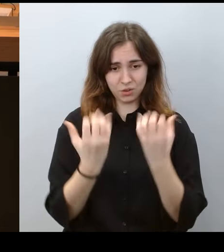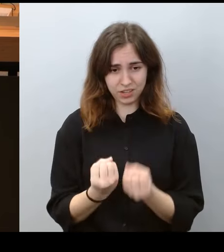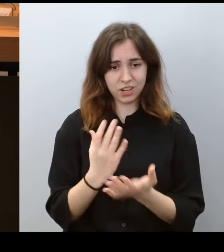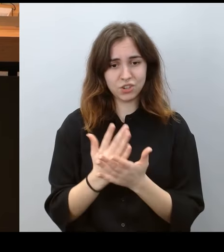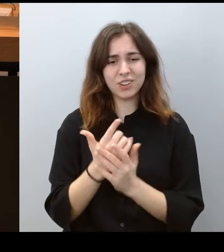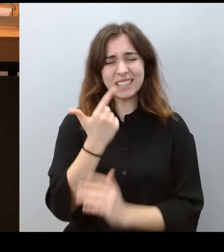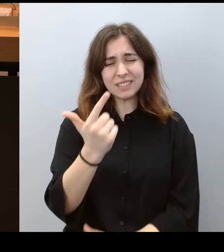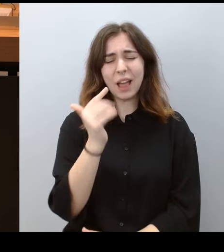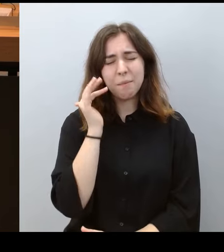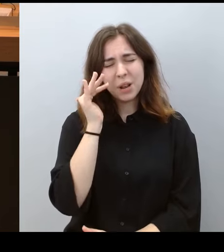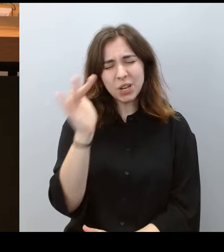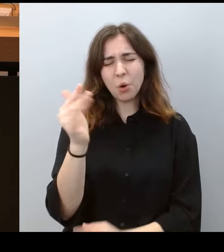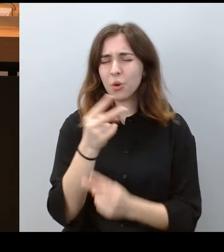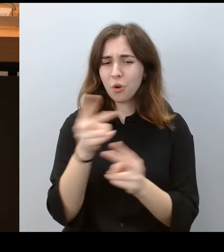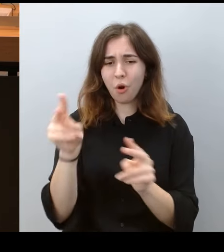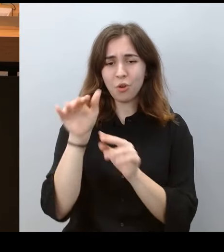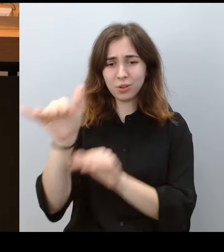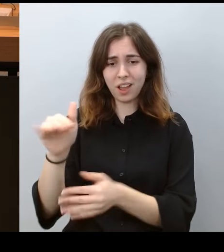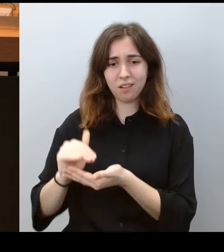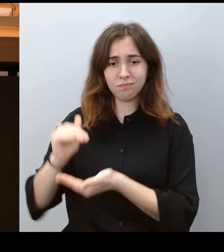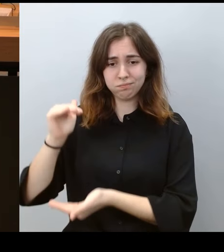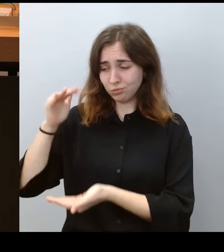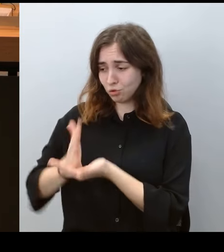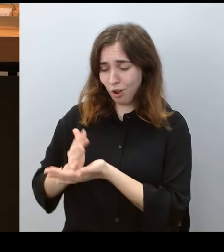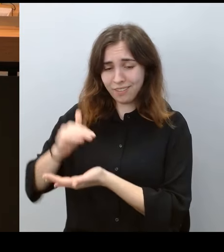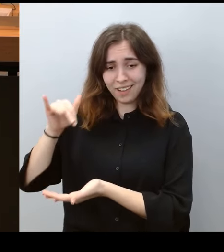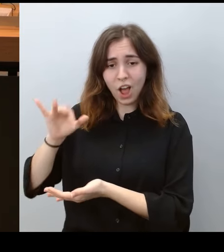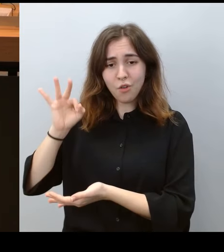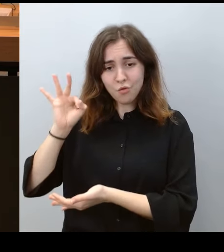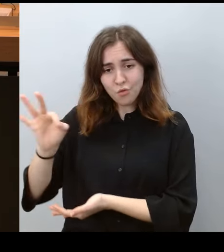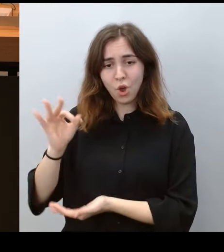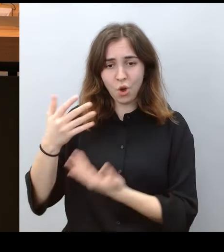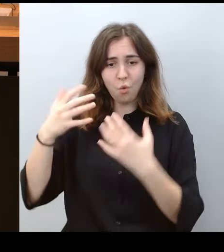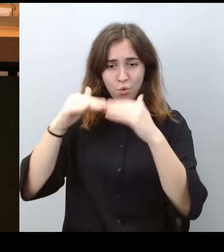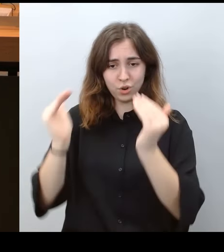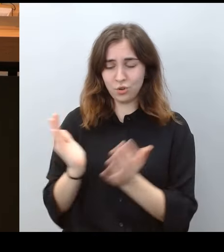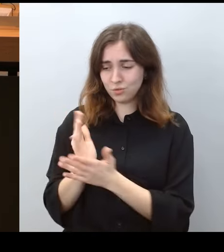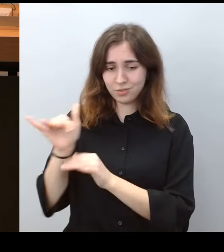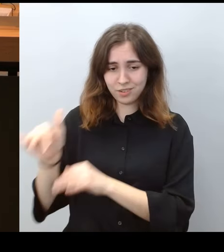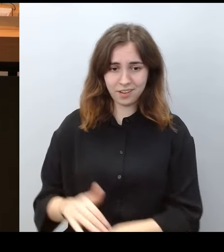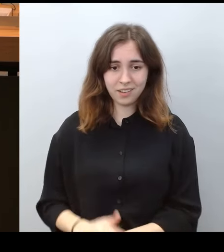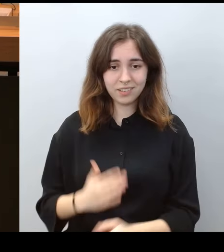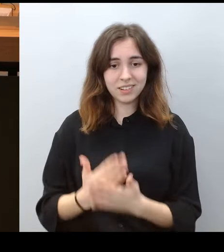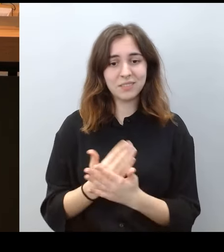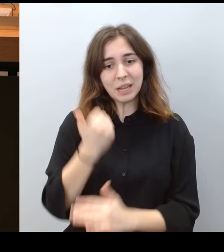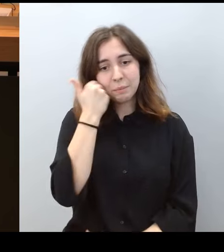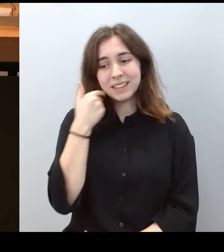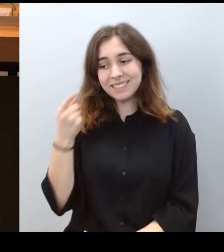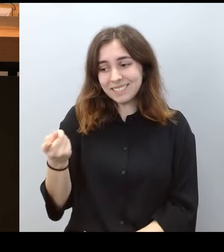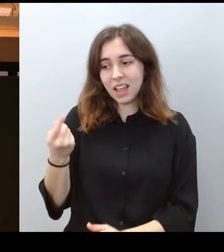Wir erwarten, dass diese Mittel auch tatsächlich zur Verfügung stehen. Frau Sozialsenatorin ich nehme Sie beim Wort, dass Ihnen